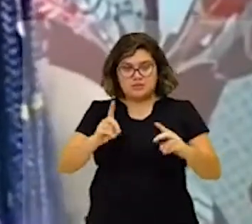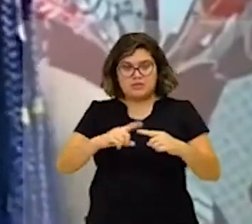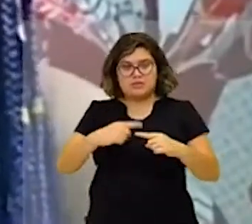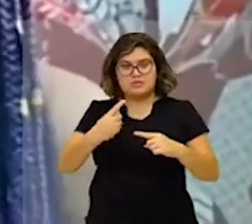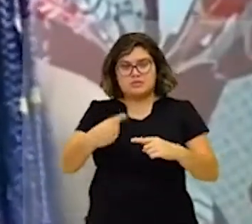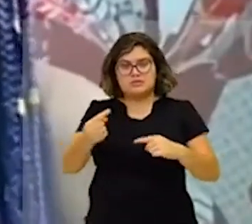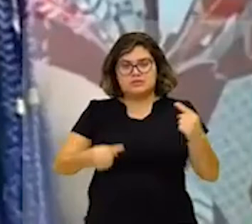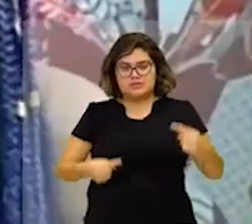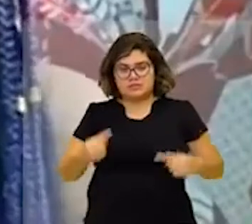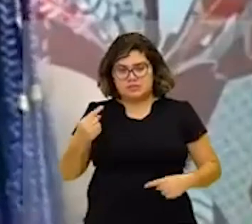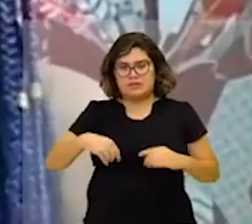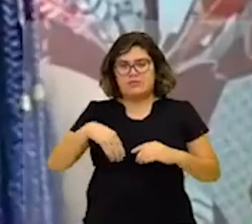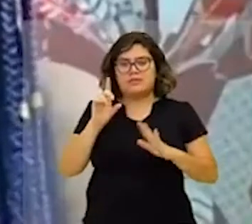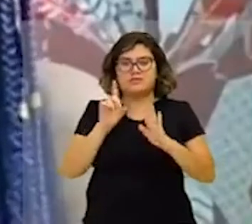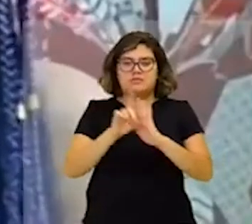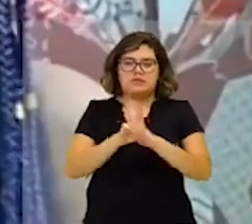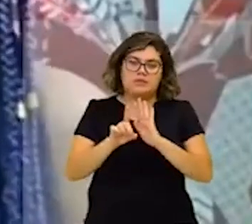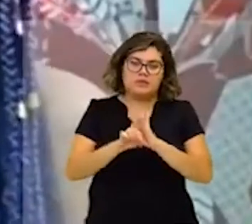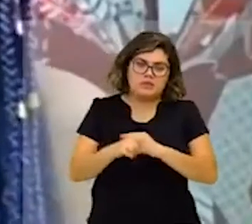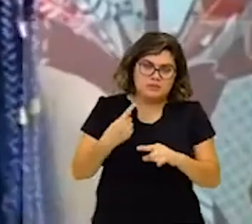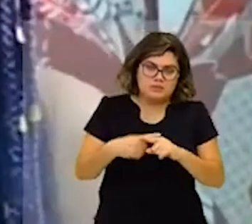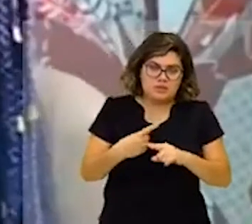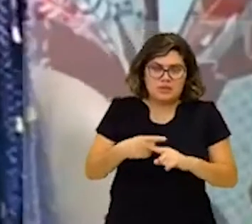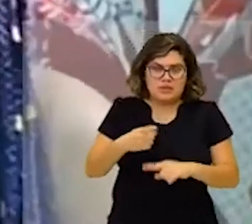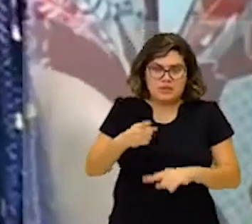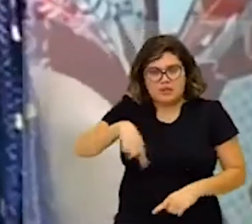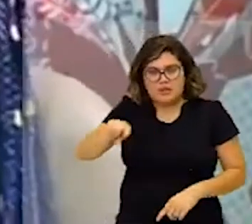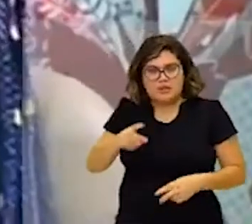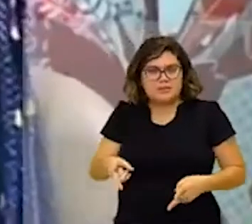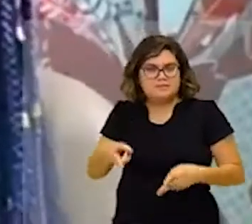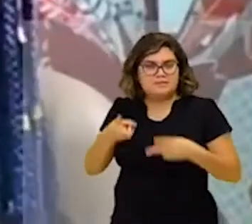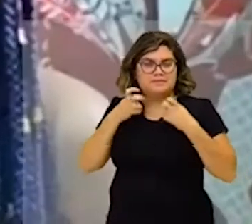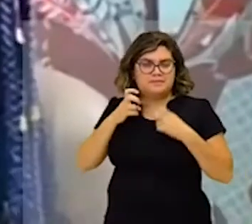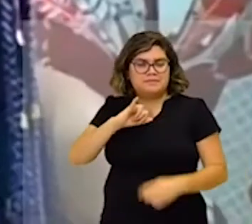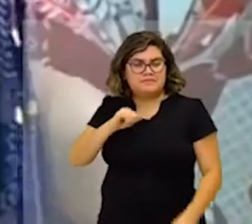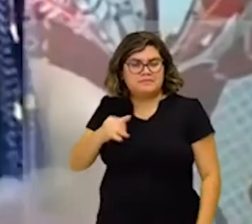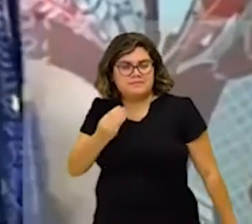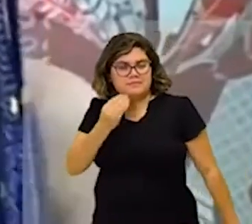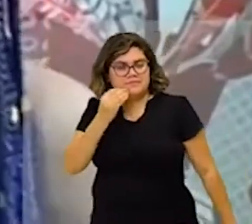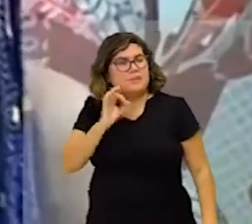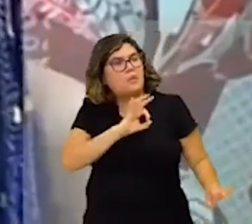com mais perguntas porque como vocês vão ver tem a oportunidade de ver em toda a coleção essa é